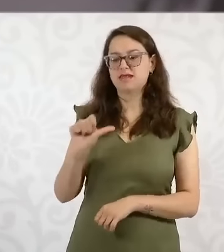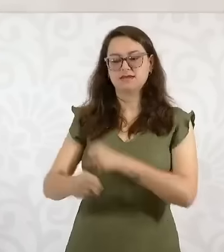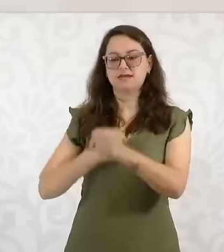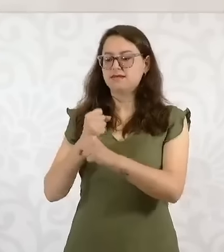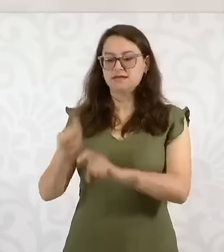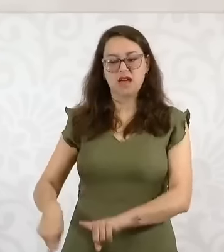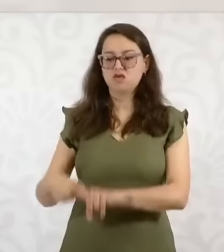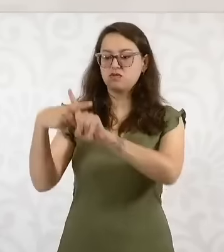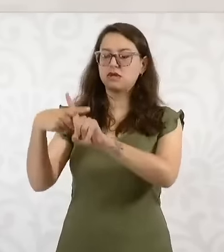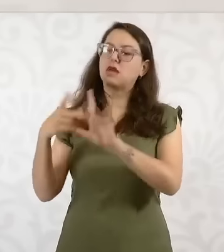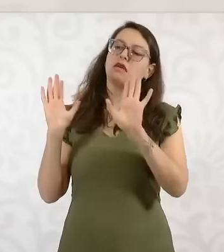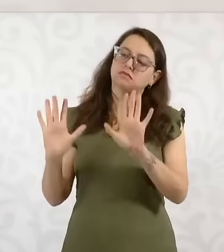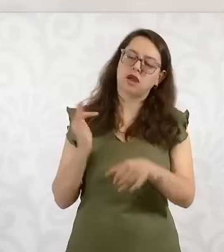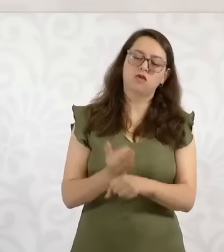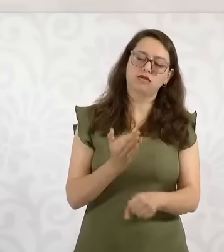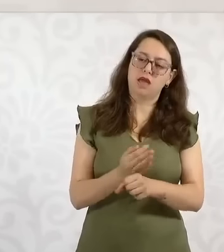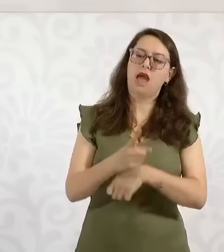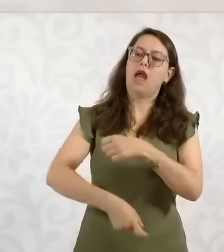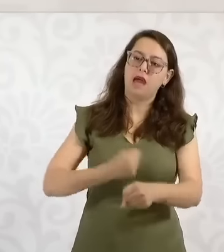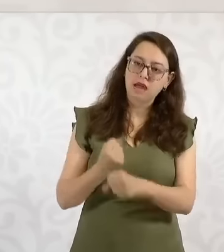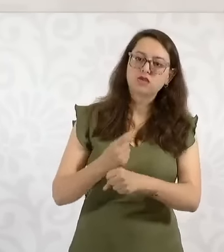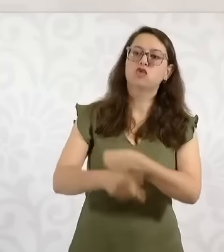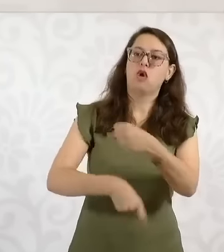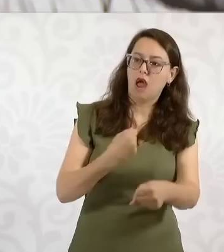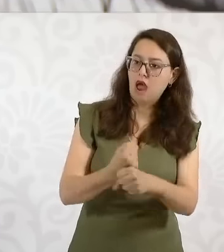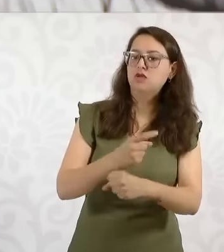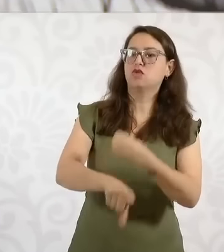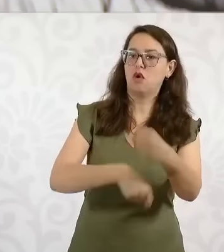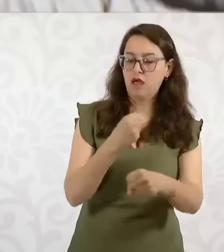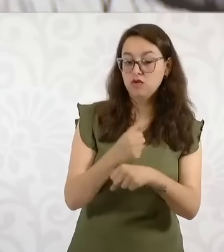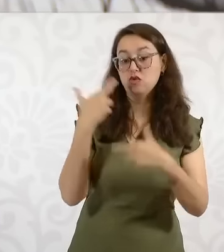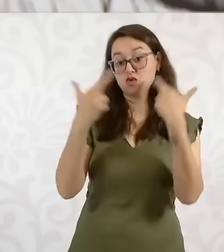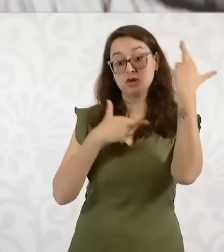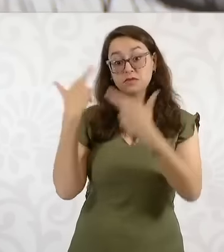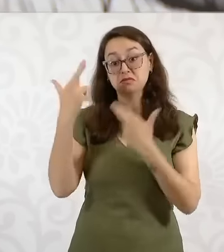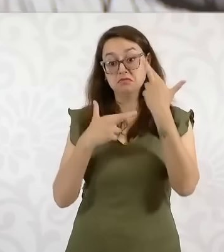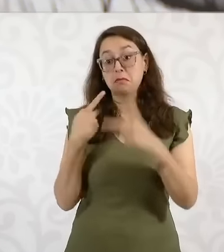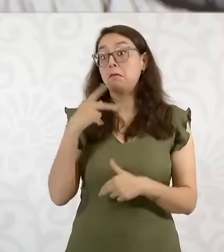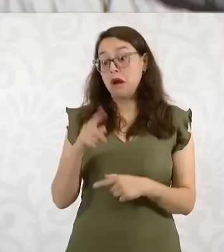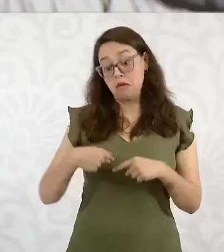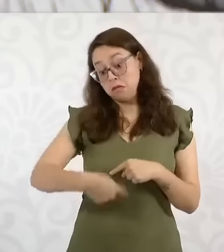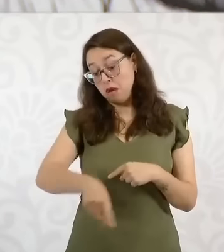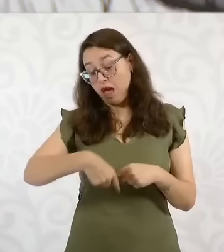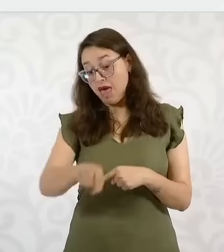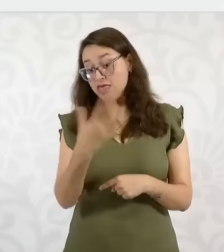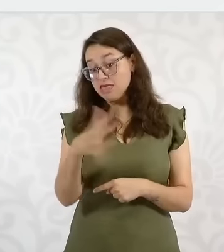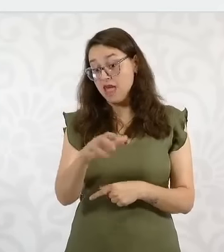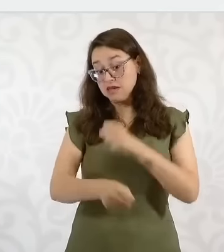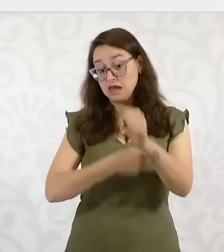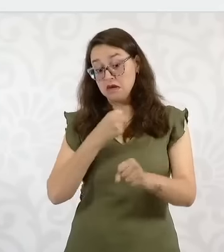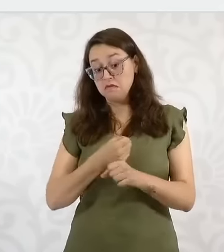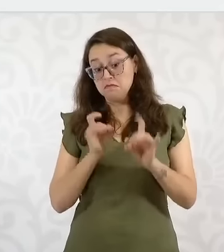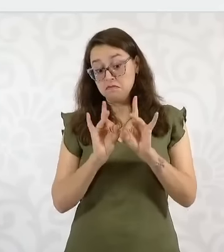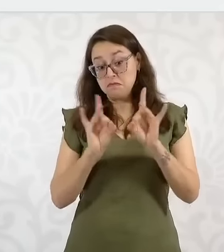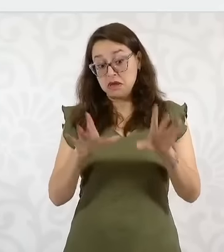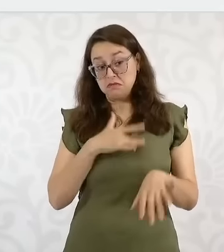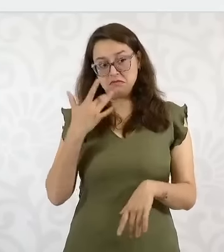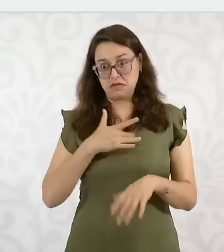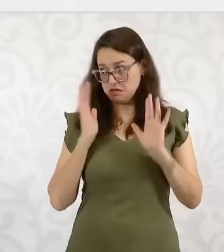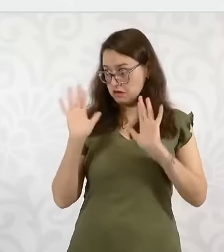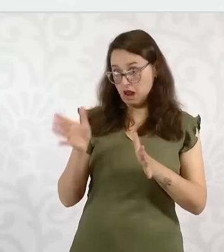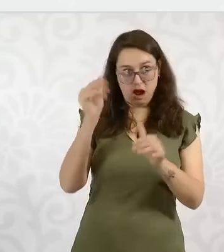puede volverse a reconocer, si así lo desean los tres países otros 16 años. E el objetivo